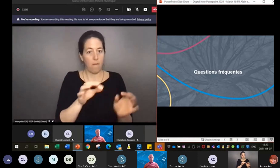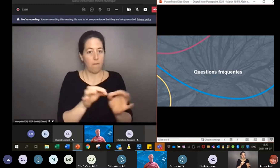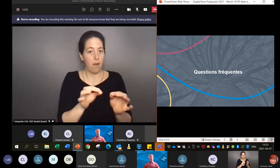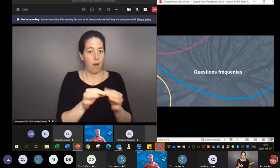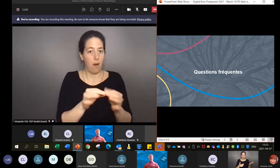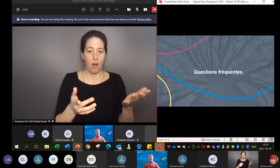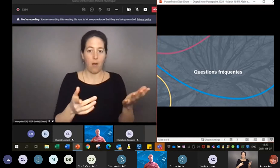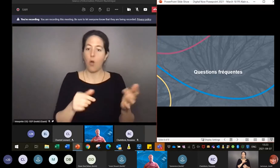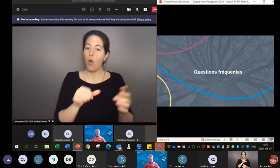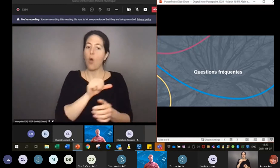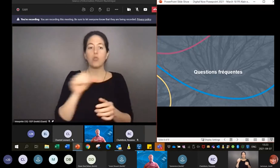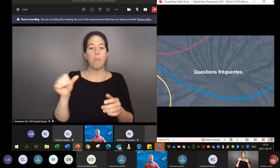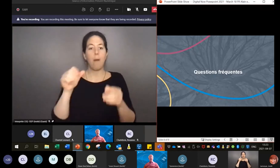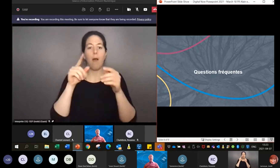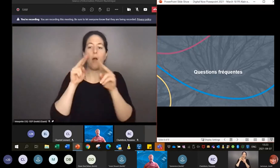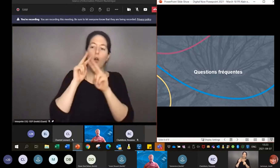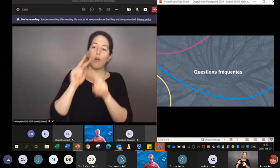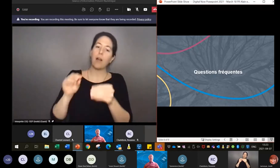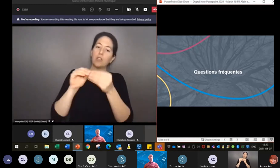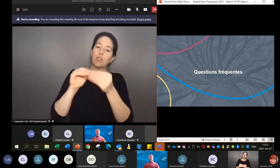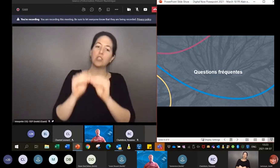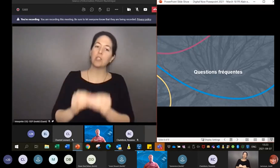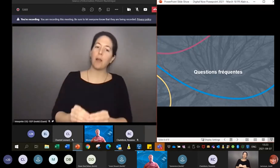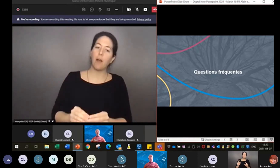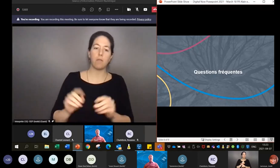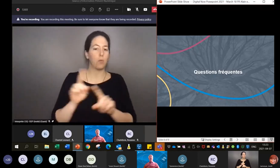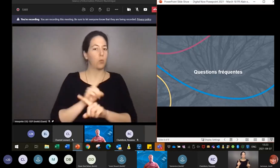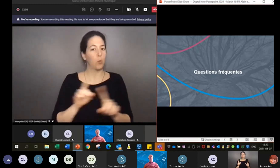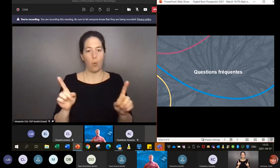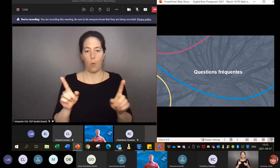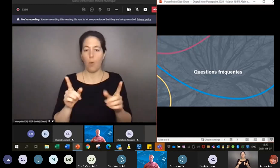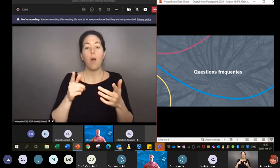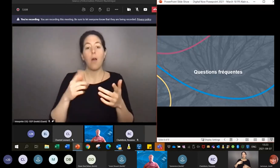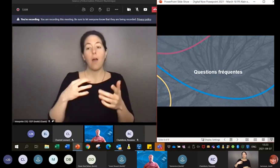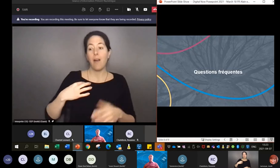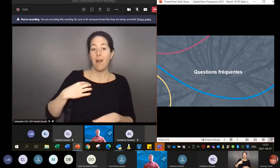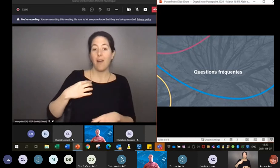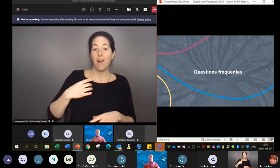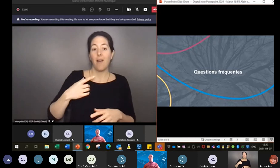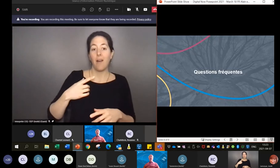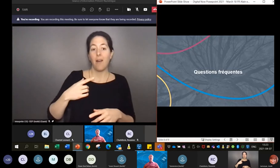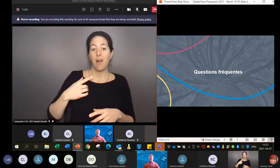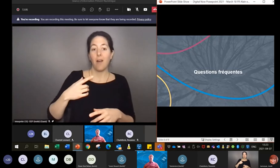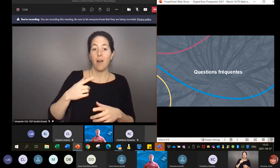sur des chiffes : la réalité du